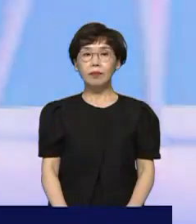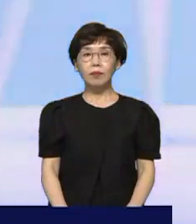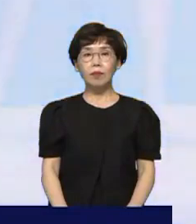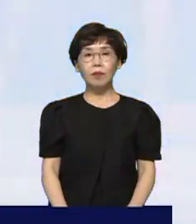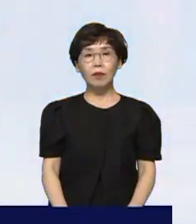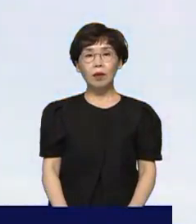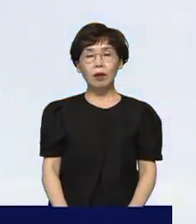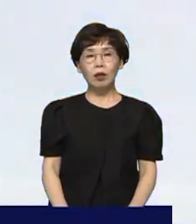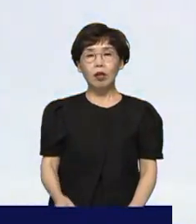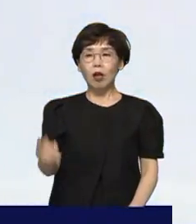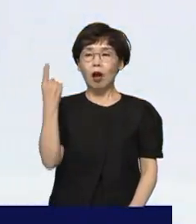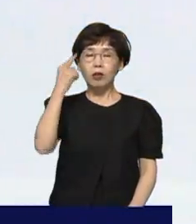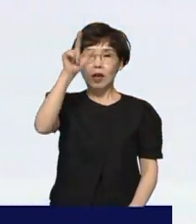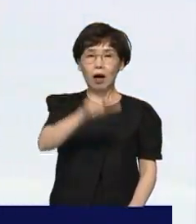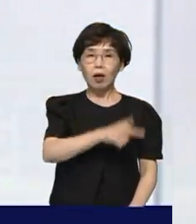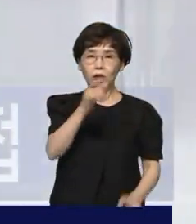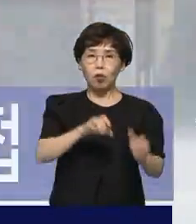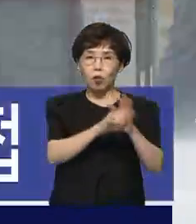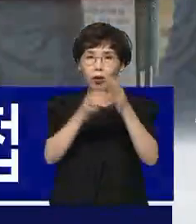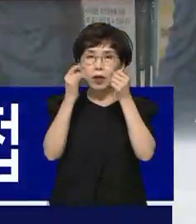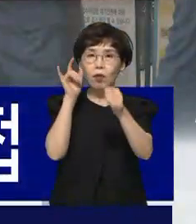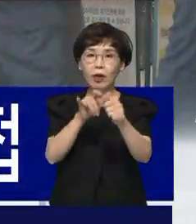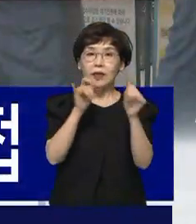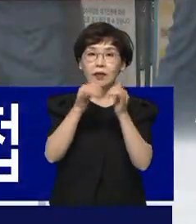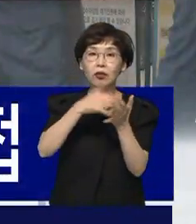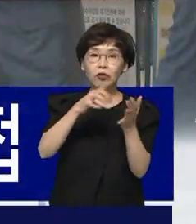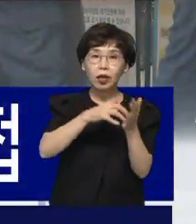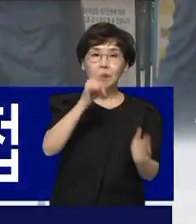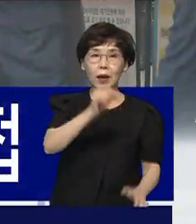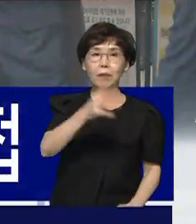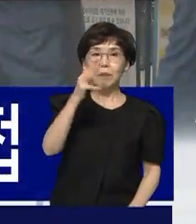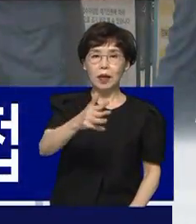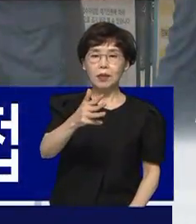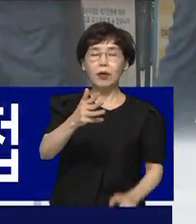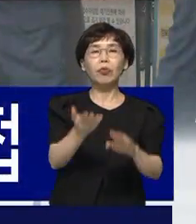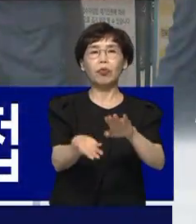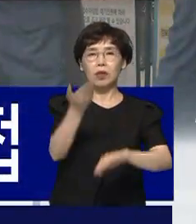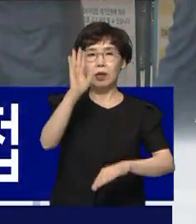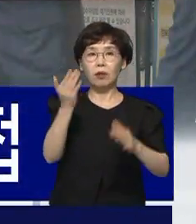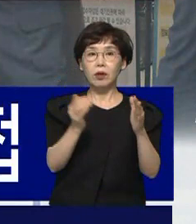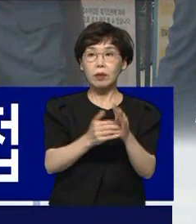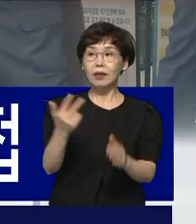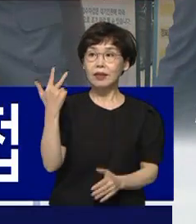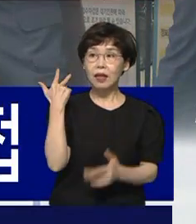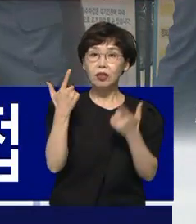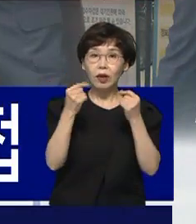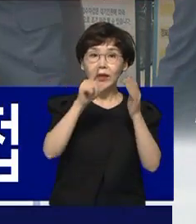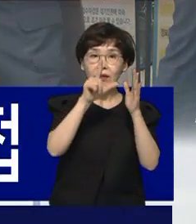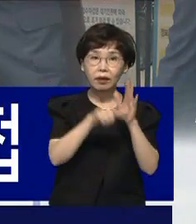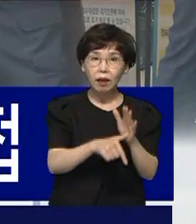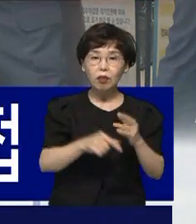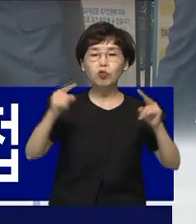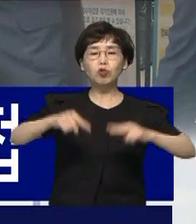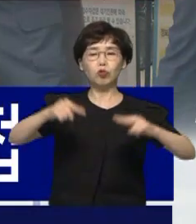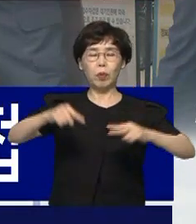(앵커) 다음 소식입니다. 어제 하루 코로나19 신규 확진자는 1만 8천 명이 넘었습니다. 지난주 같은 요일에 2배 가까운 규모인데